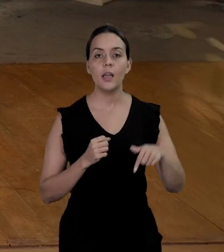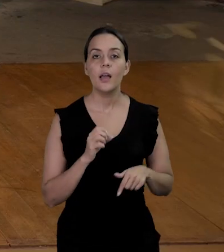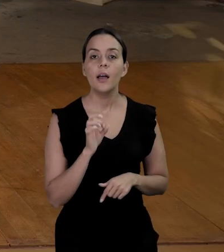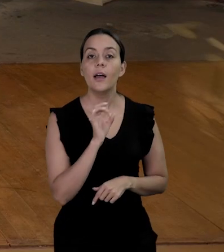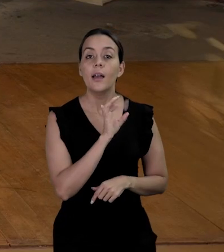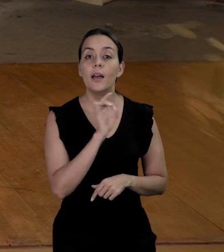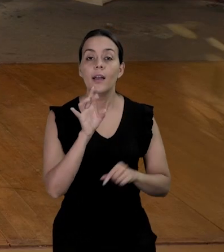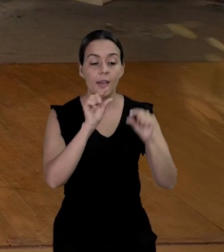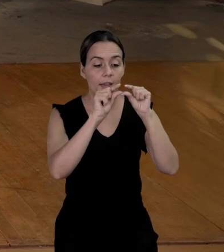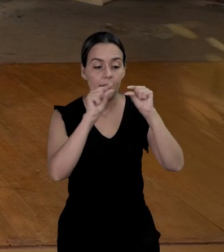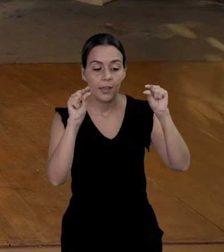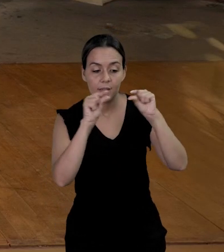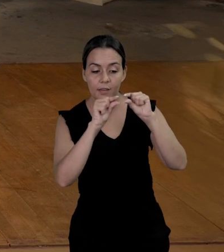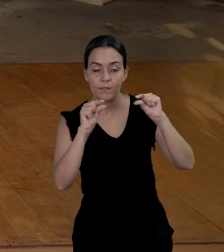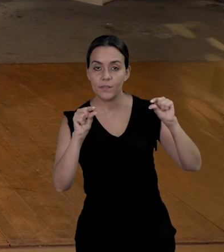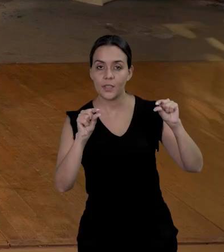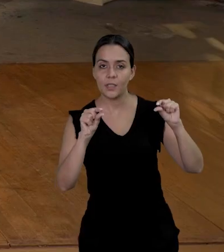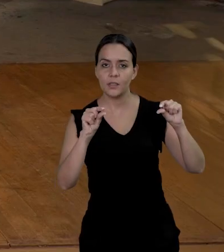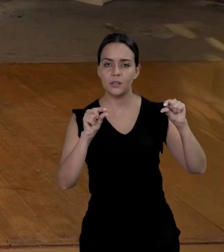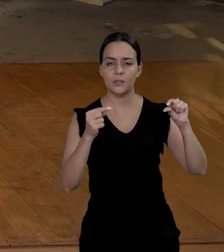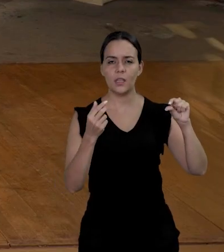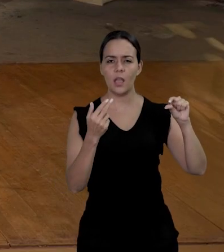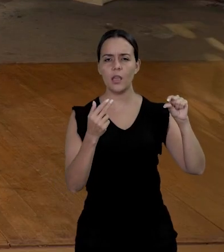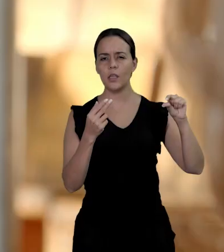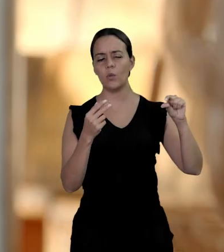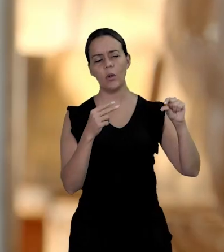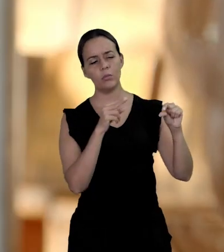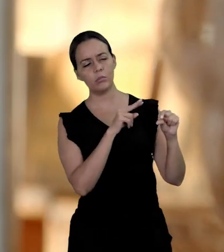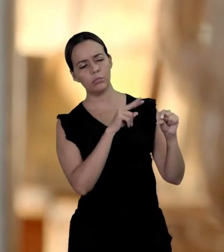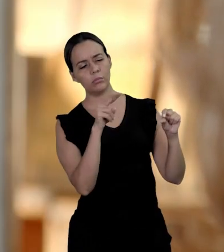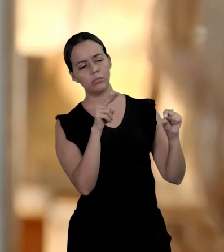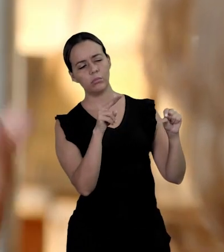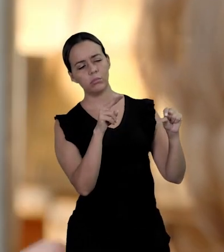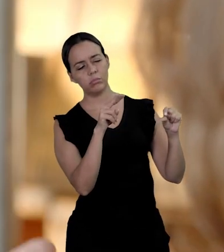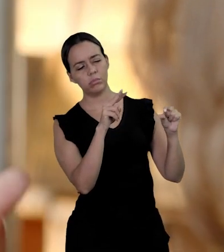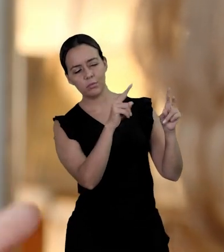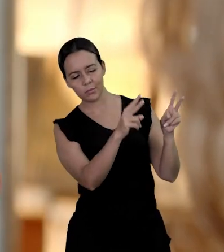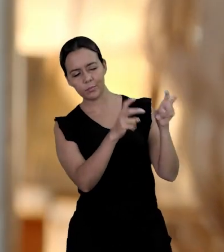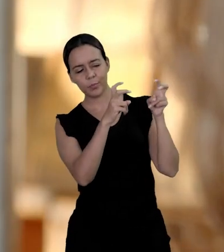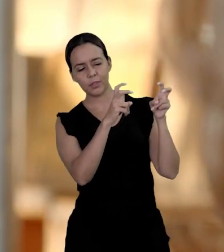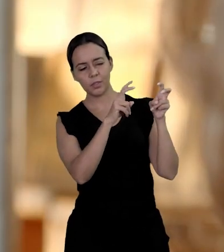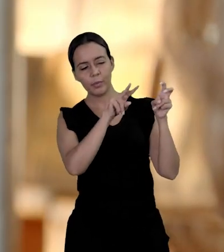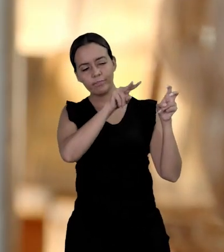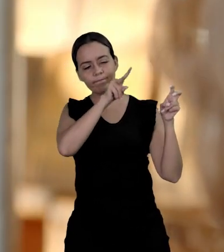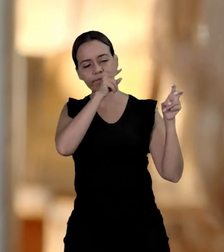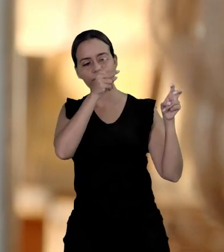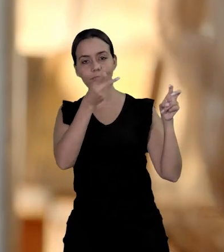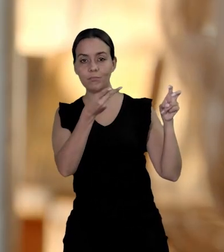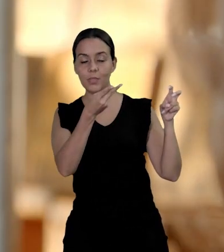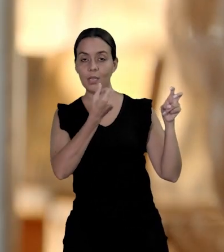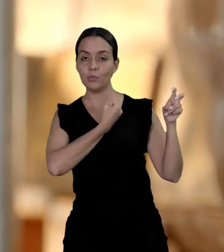Cada uma dessas frases que eu quero que você avalie, é como se fosse uma percepção, que você transformou em um número.